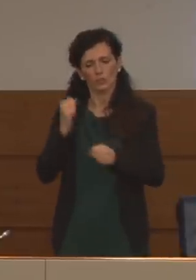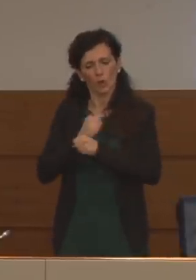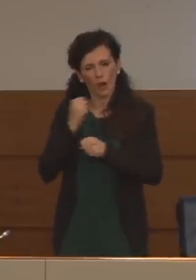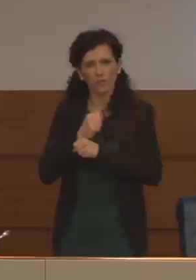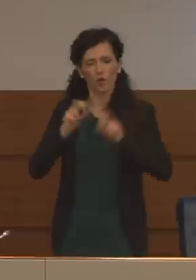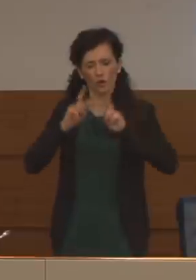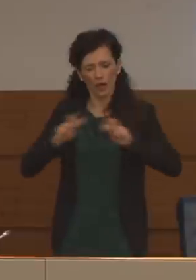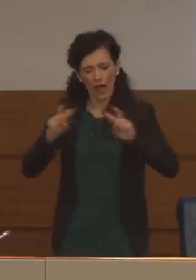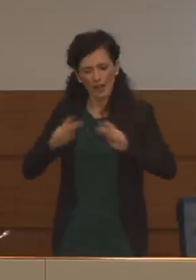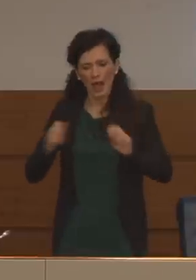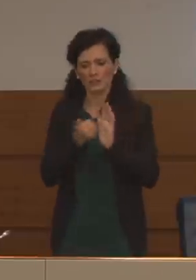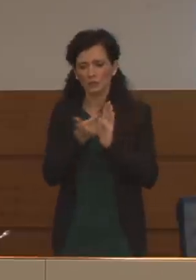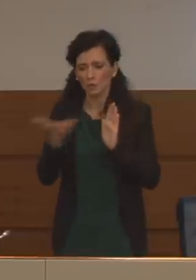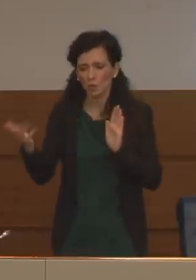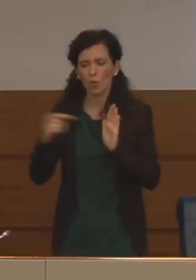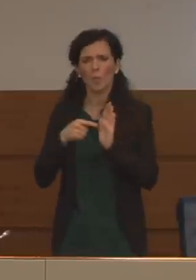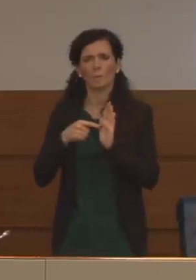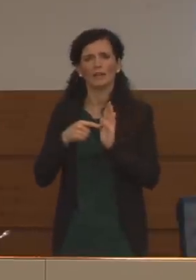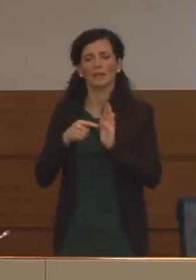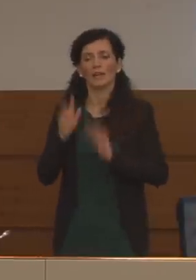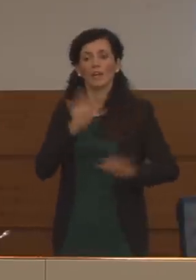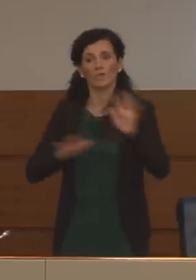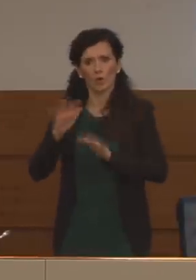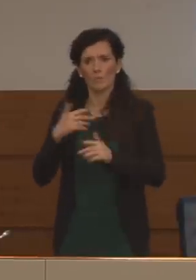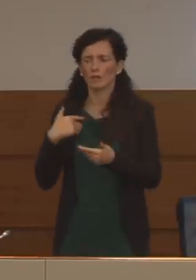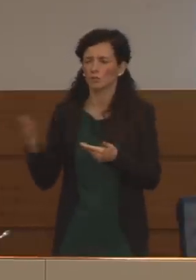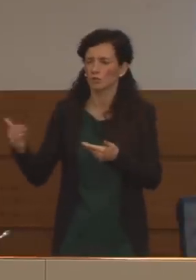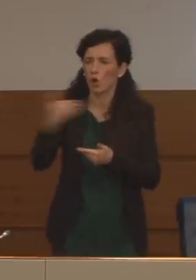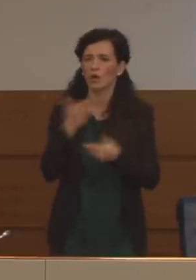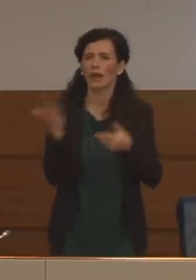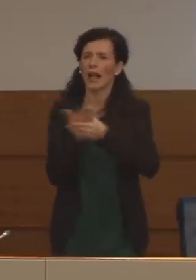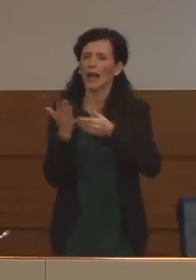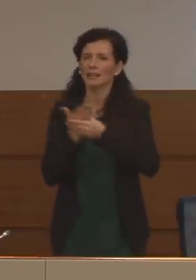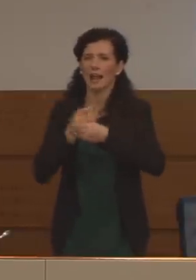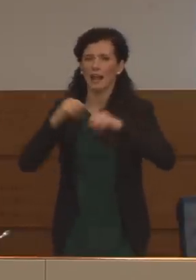stiamo raccogliendo progressivamente sempre più cartelle cliniche e in base a